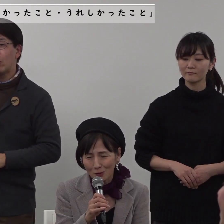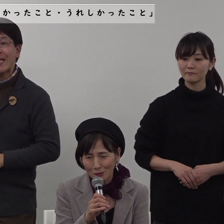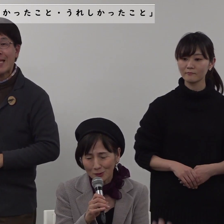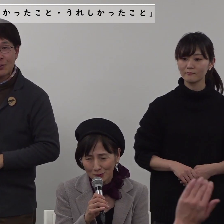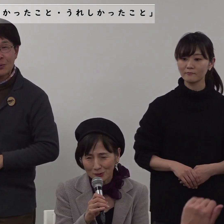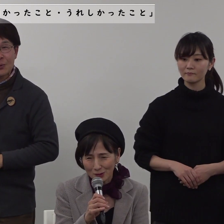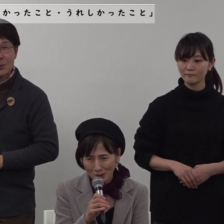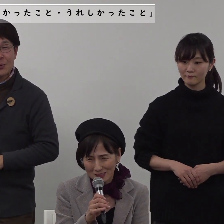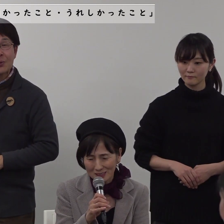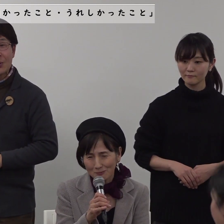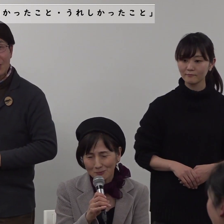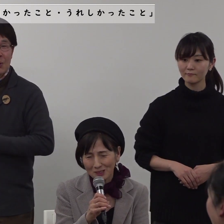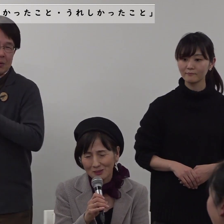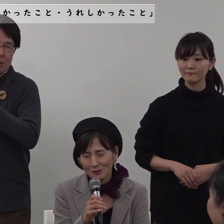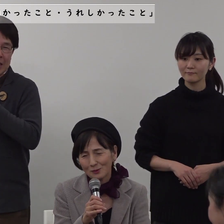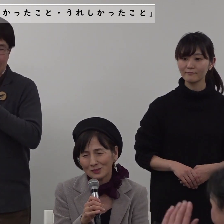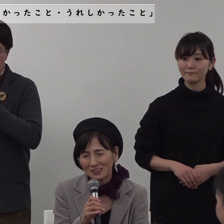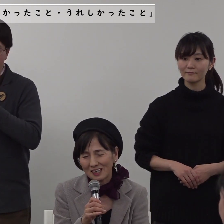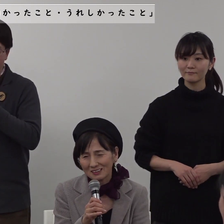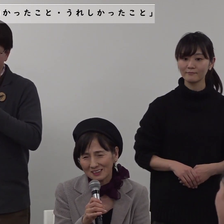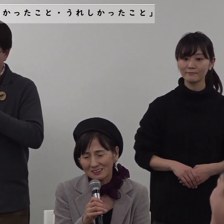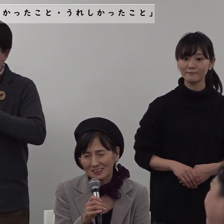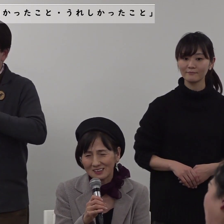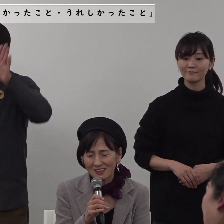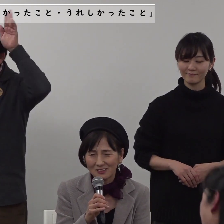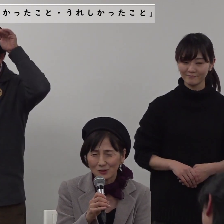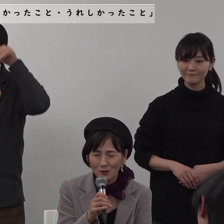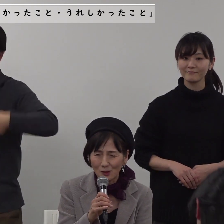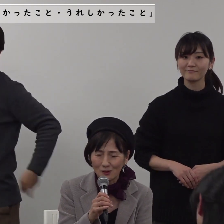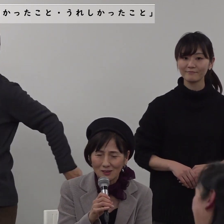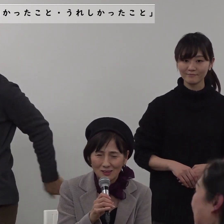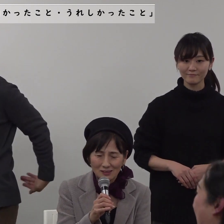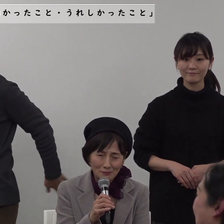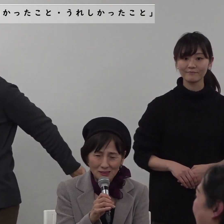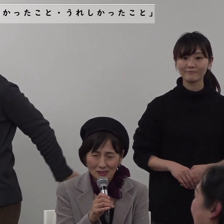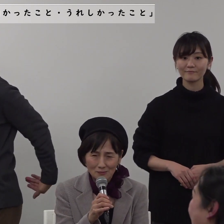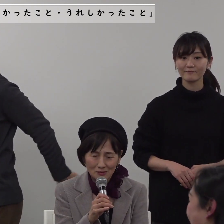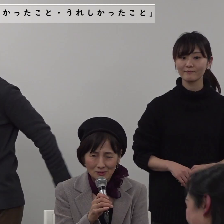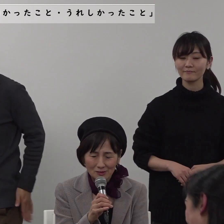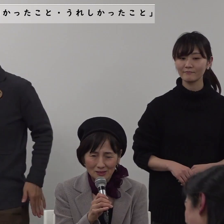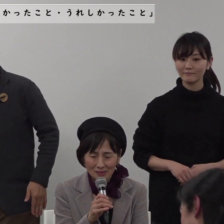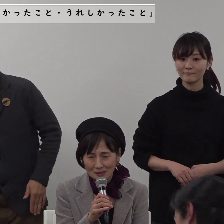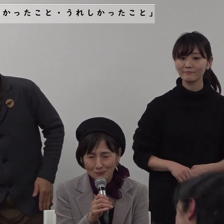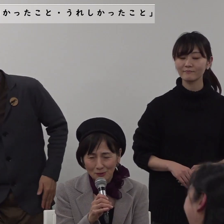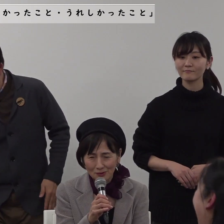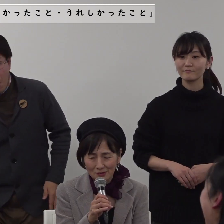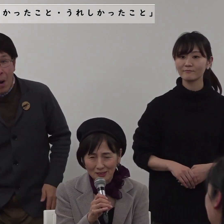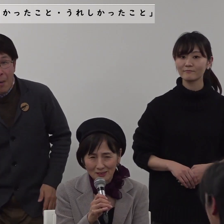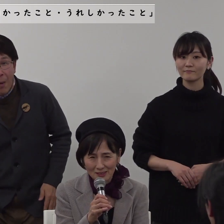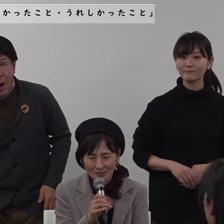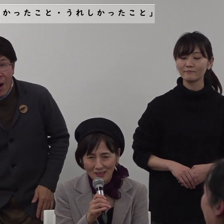太いしっぽでここに当たるんですね歩くとベーちゃんも本当に尻尾を 振ってくれるから